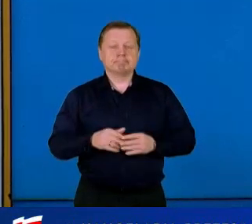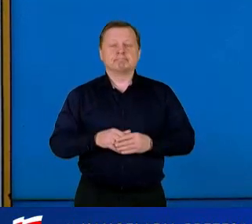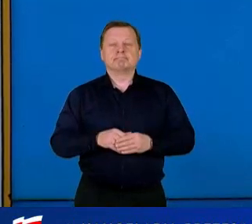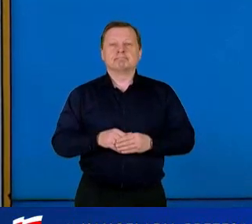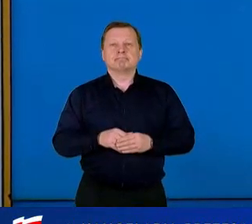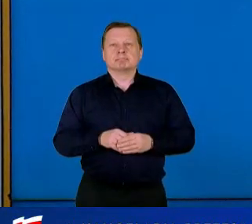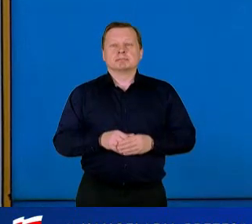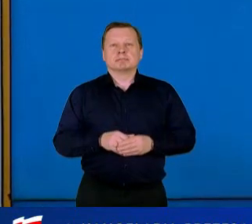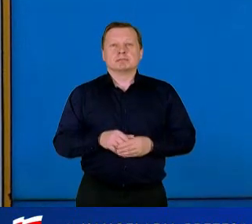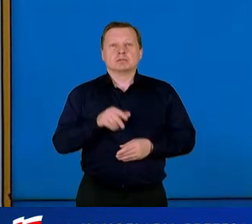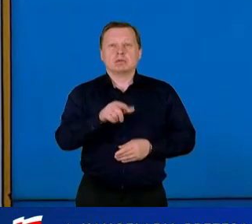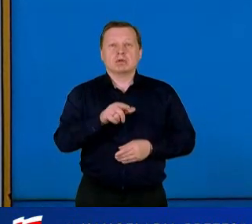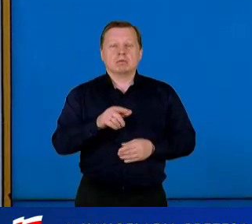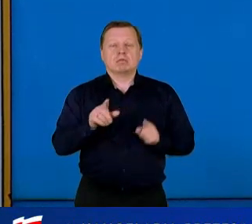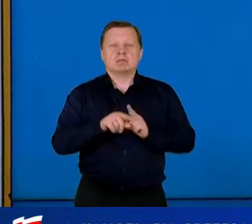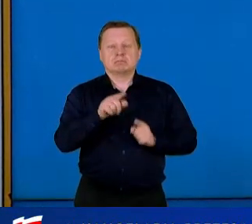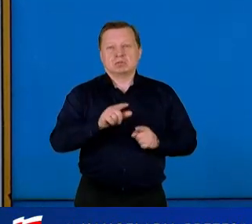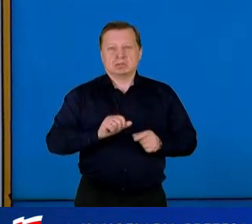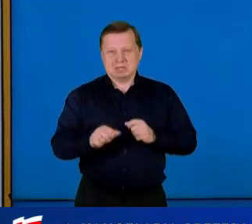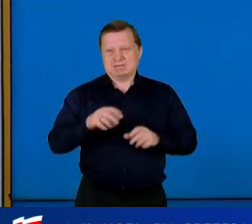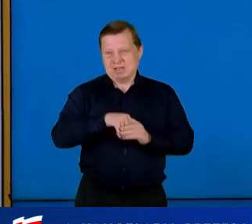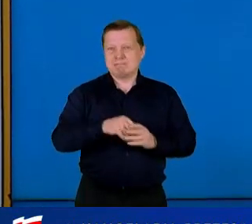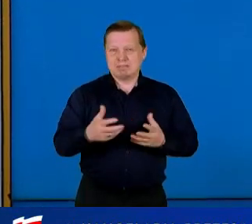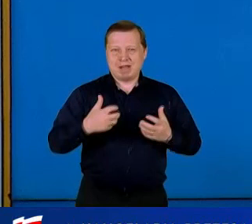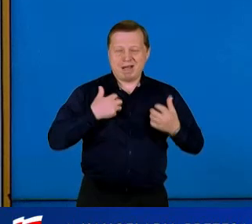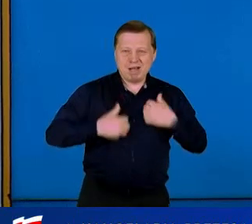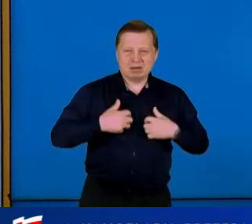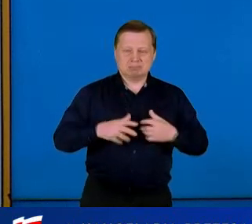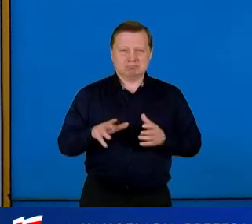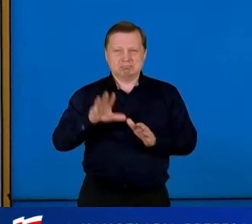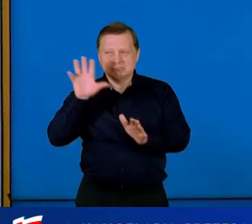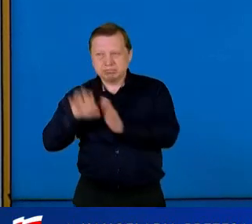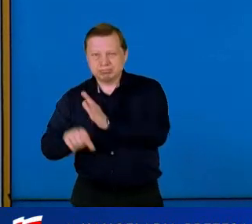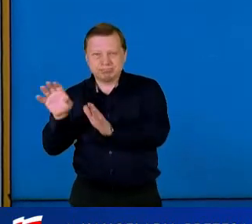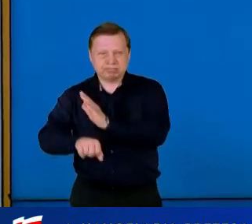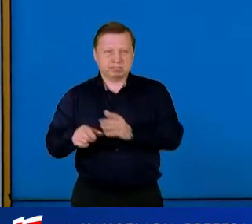i które oznaczają akty agresji, akty wandalizmu, napaści, ataków